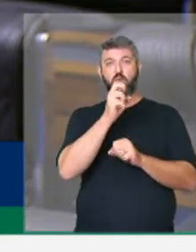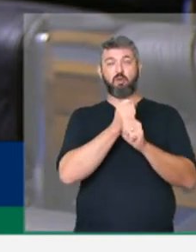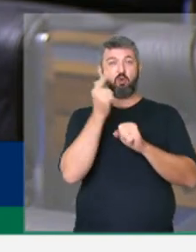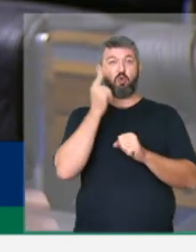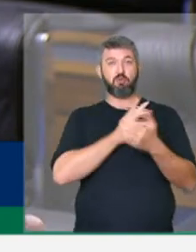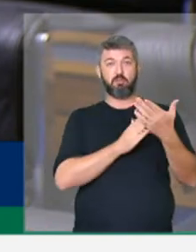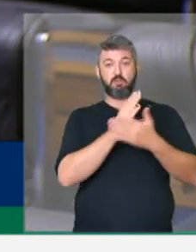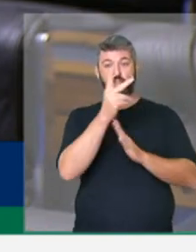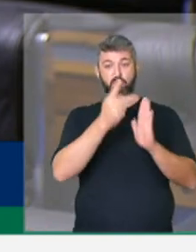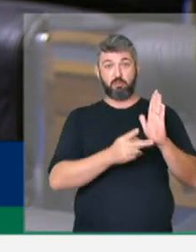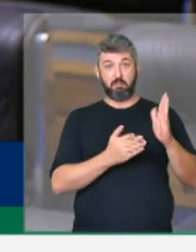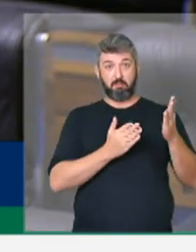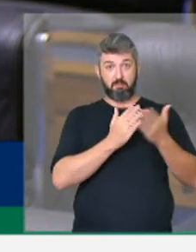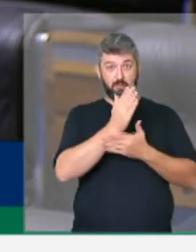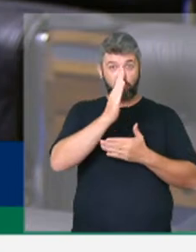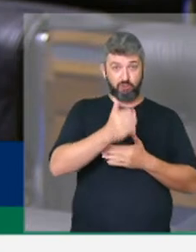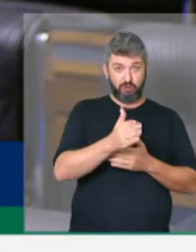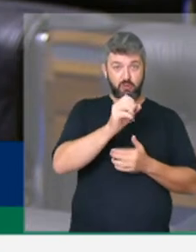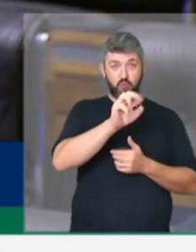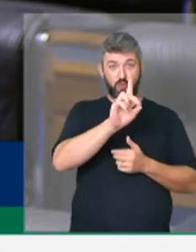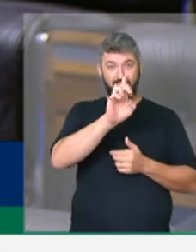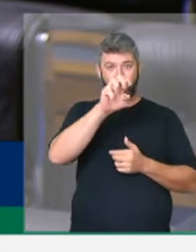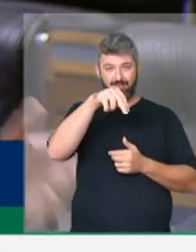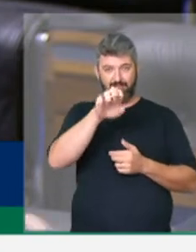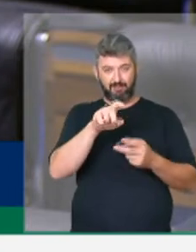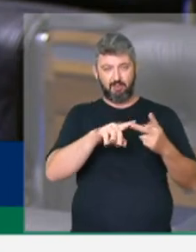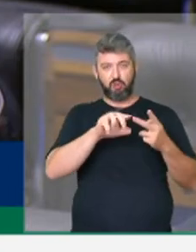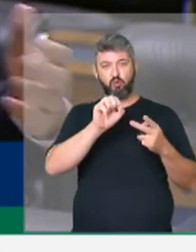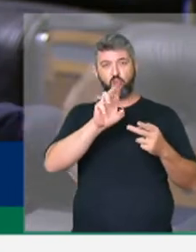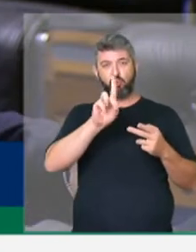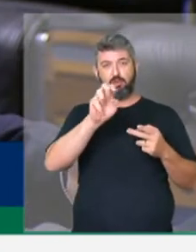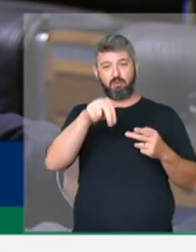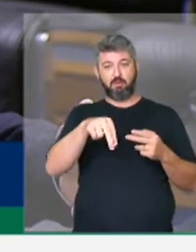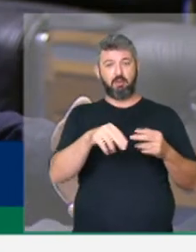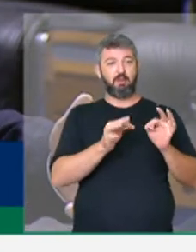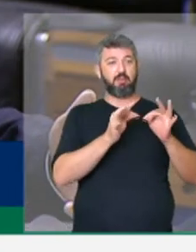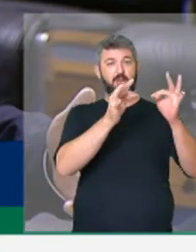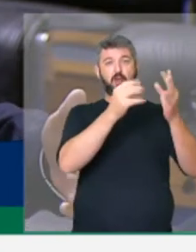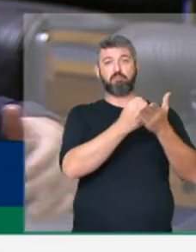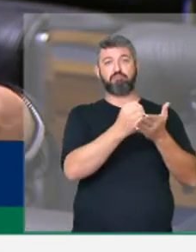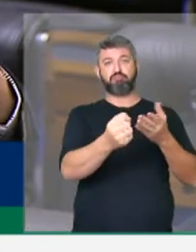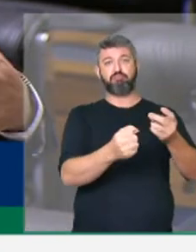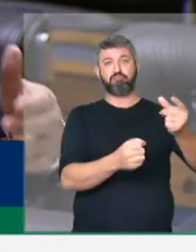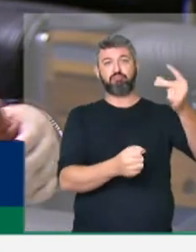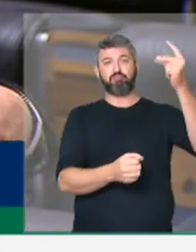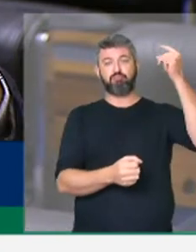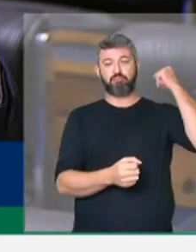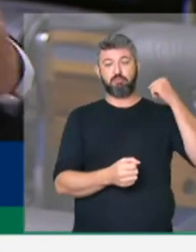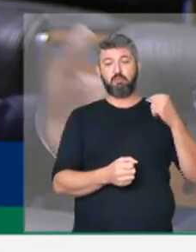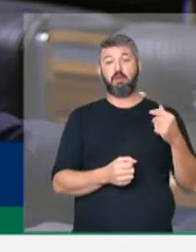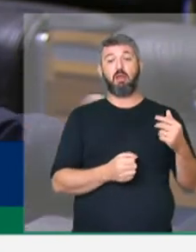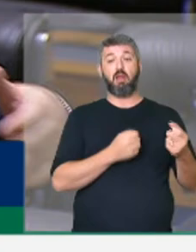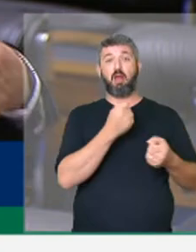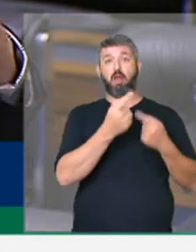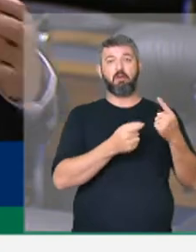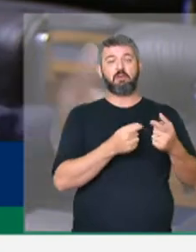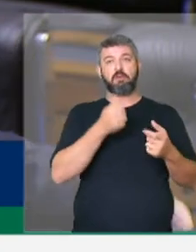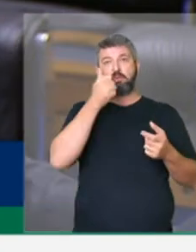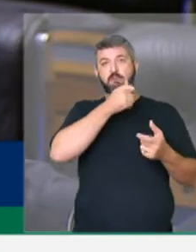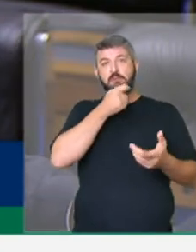ESTÃO PAGAS E NÃO RECEBERAM O CERTIFICADO POR QUÊ? PORQUE FICARAM INADIMPLENTES O PROJETO NÃO CORRESPONDIA A UM PROJETO INICIAL. MAS ELA CONSTA NA LISTA DE